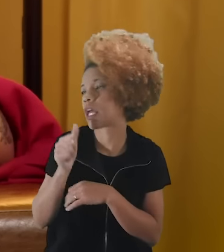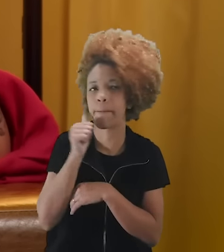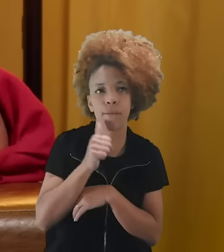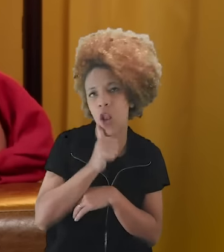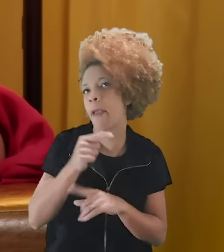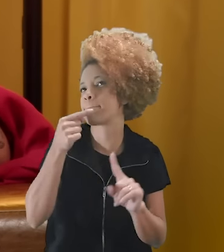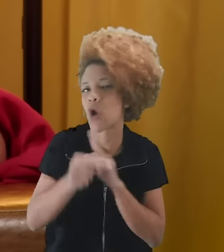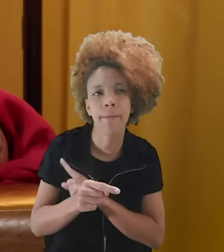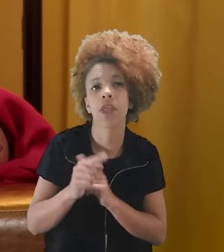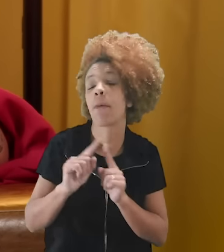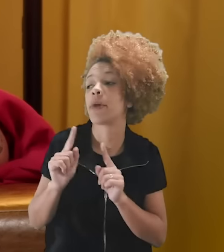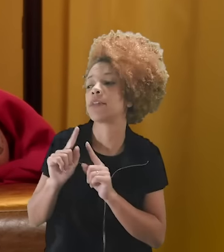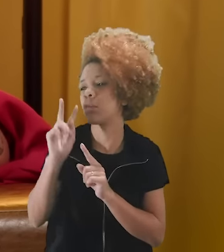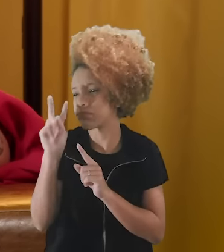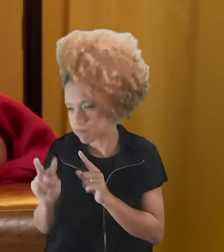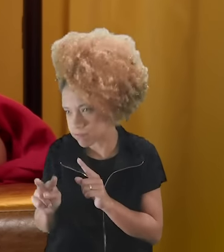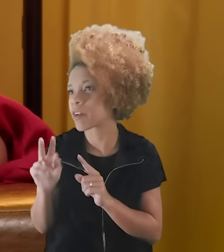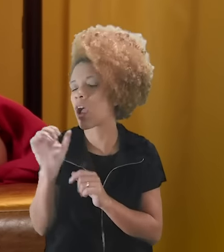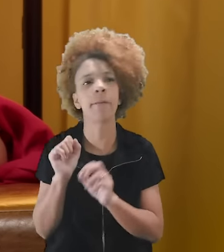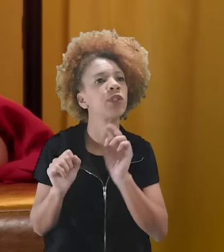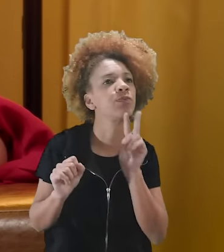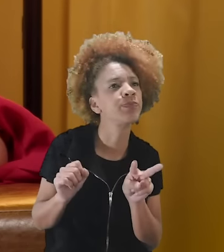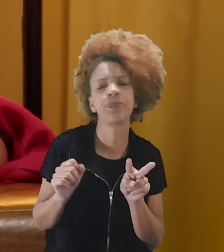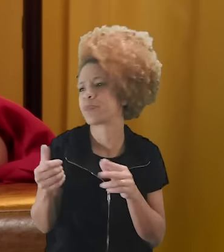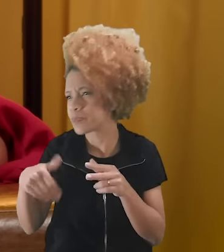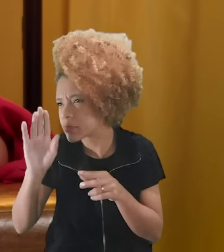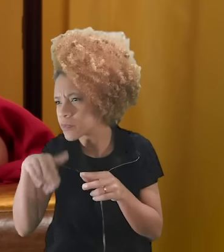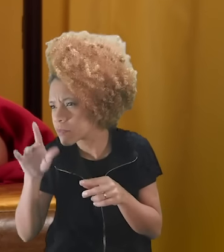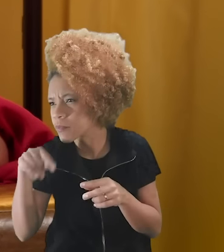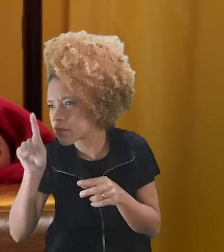que mulher não devia est ali tem mas eu filtro rápido eu filtro e e deixo passo para quem tá